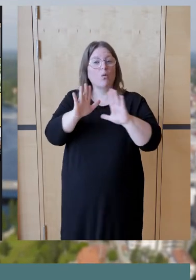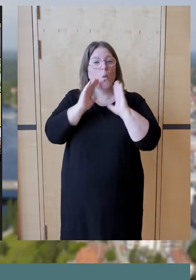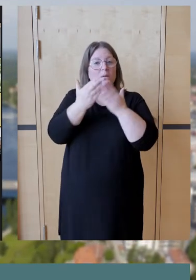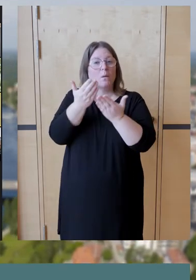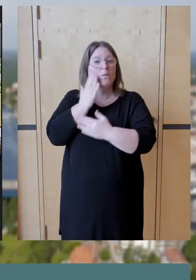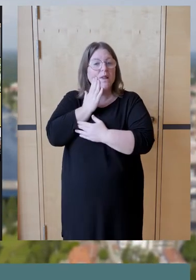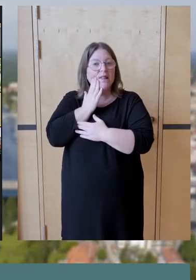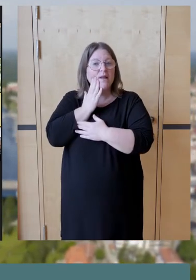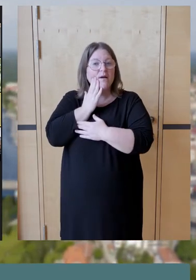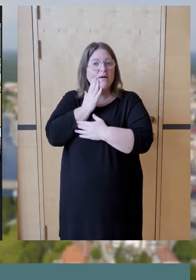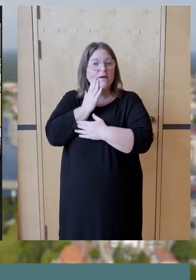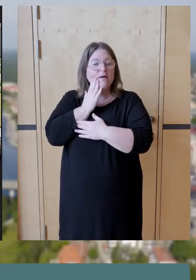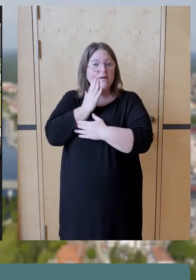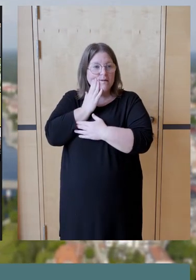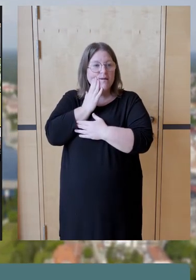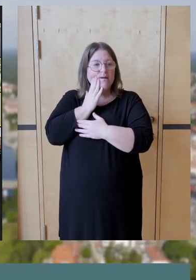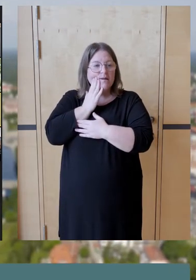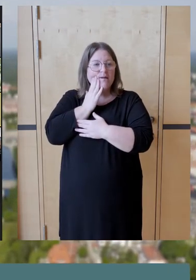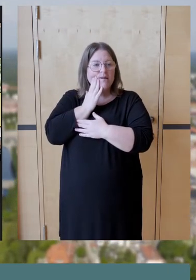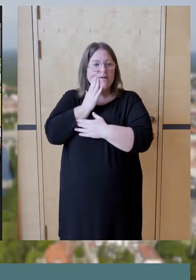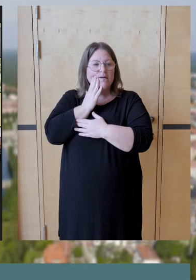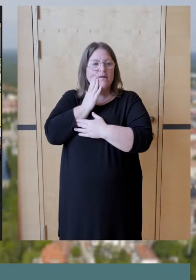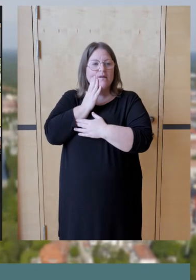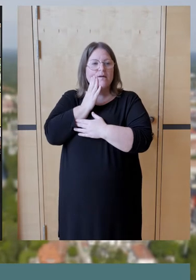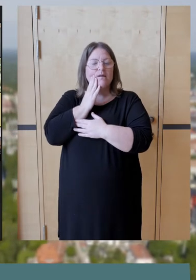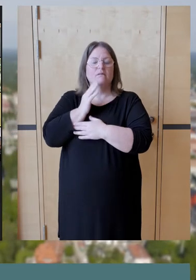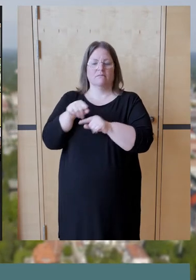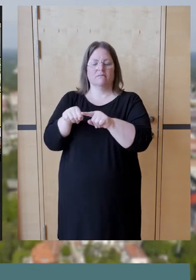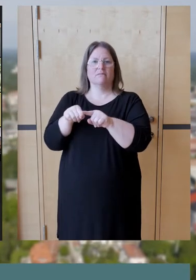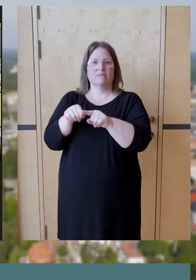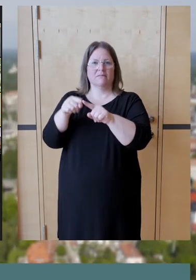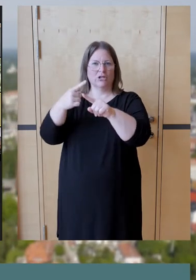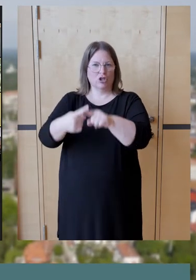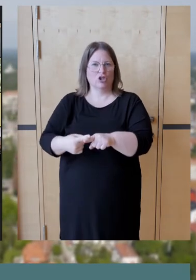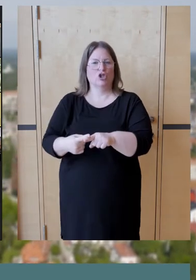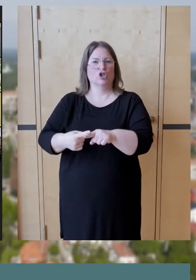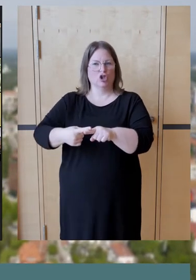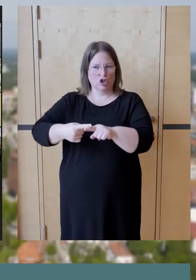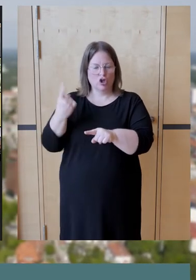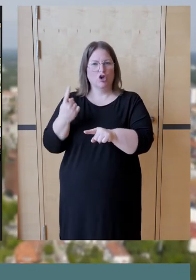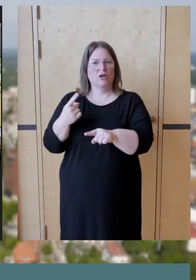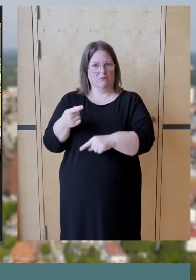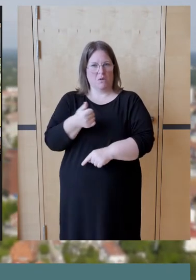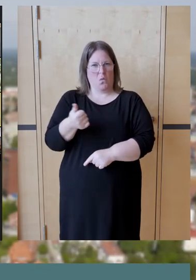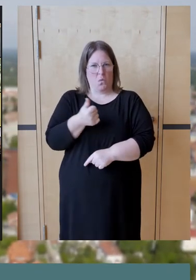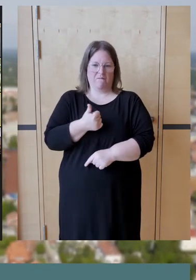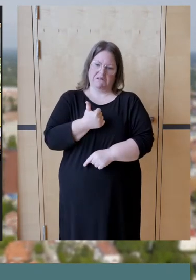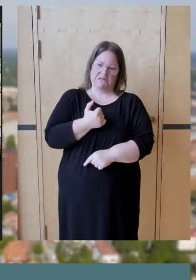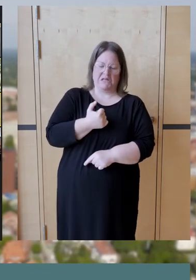Ideologi var det tydligt att behovet av Boendeplatser Runt 60 platser 60 nya platser Plus